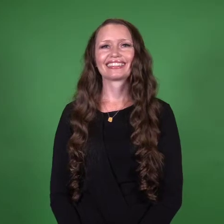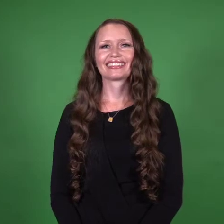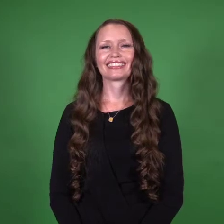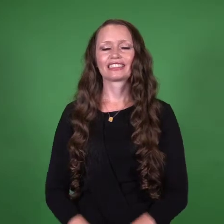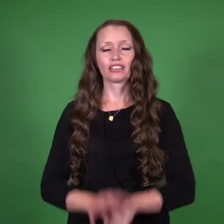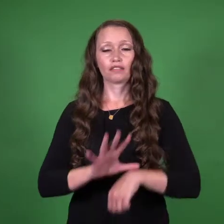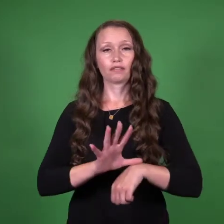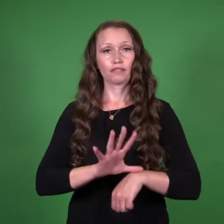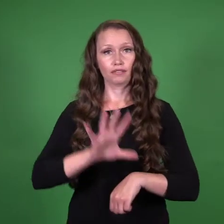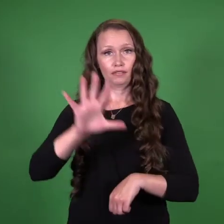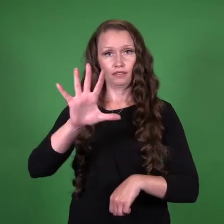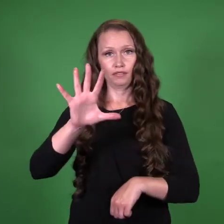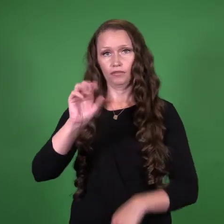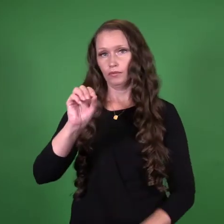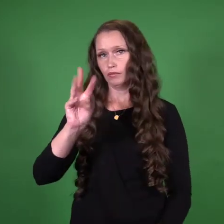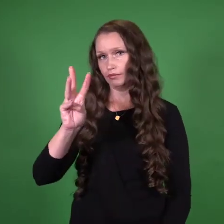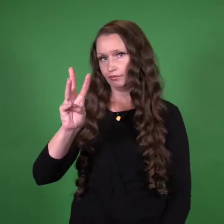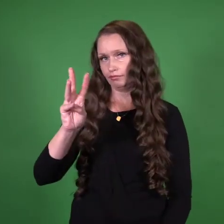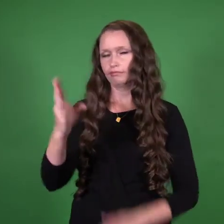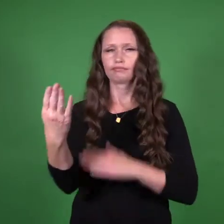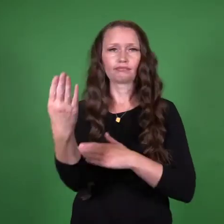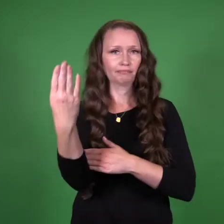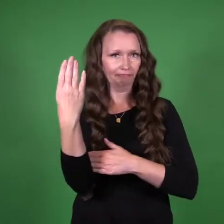Time: 5:06 am